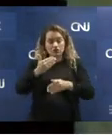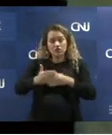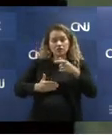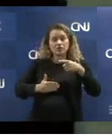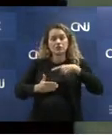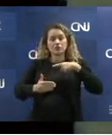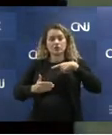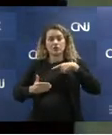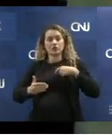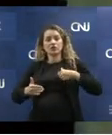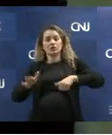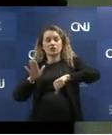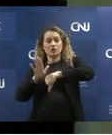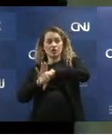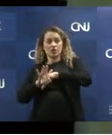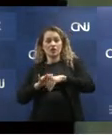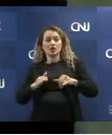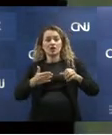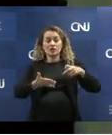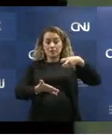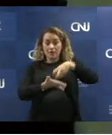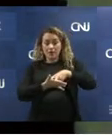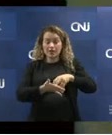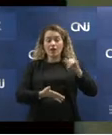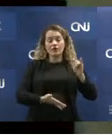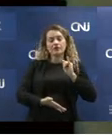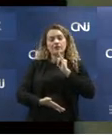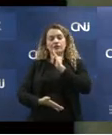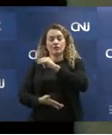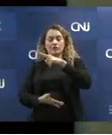Ação e importe informatização dos processos judiciais.